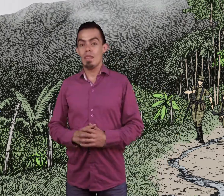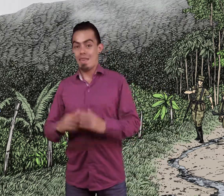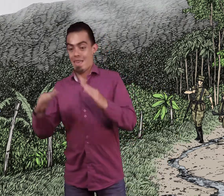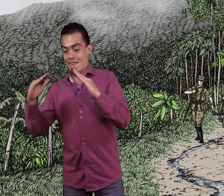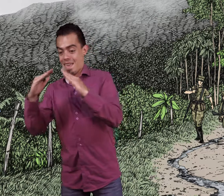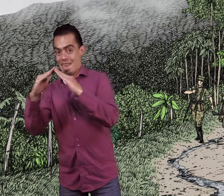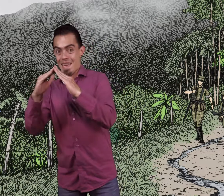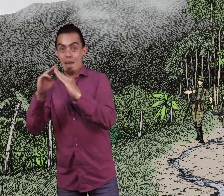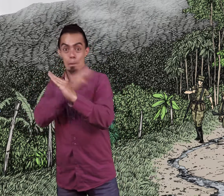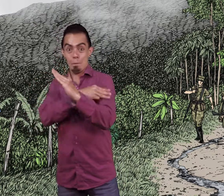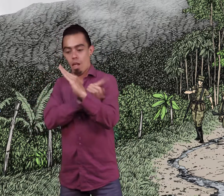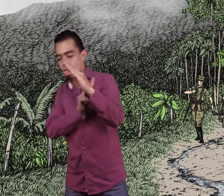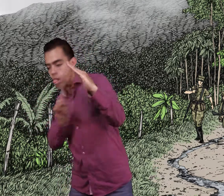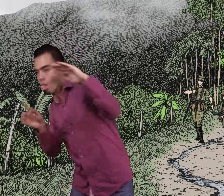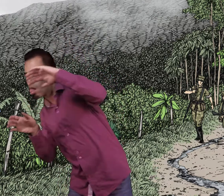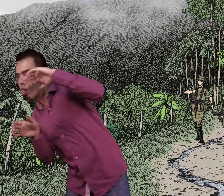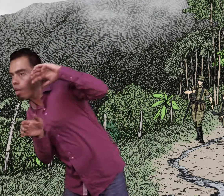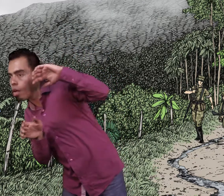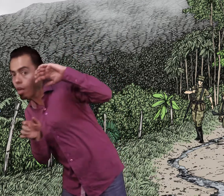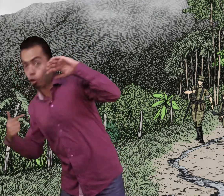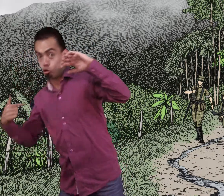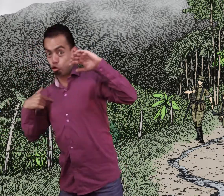"Los muchachos” saludaban de manera ruda a todos.